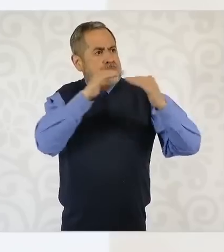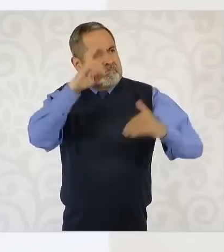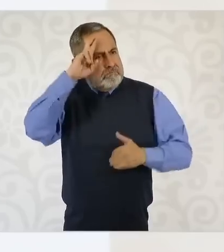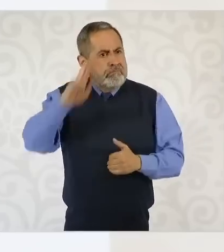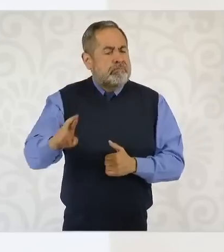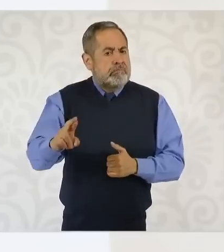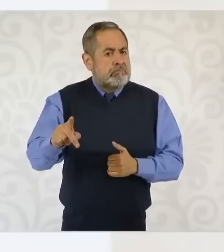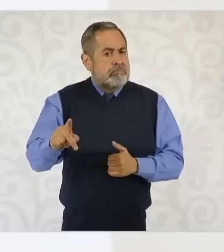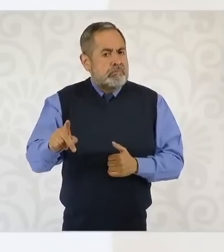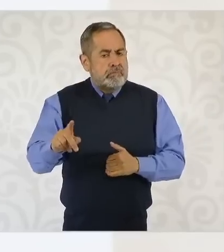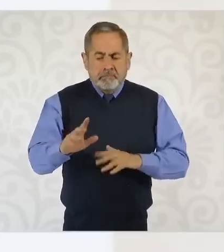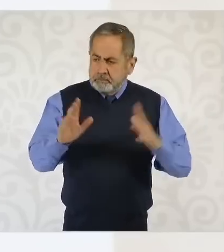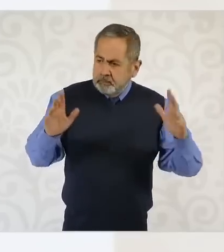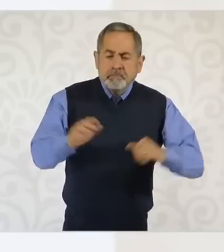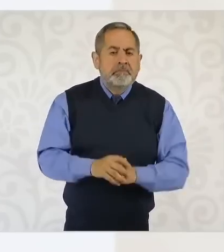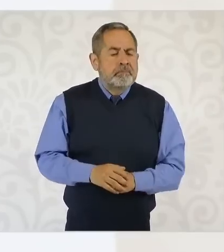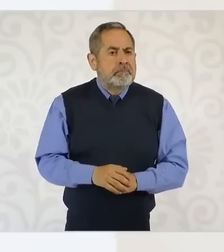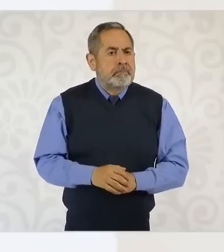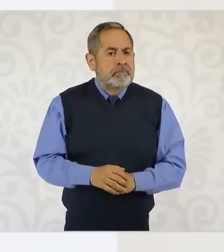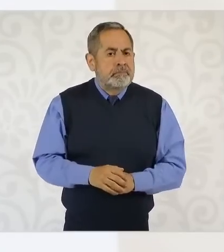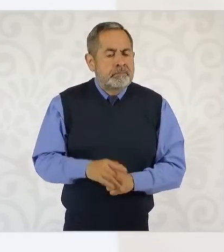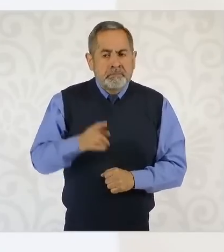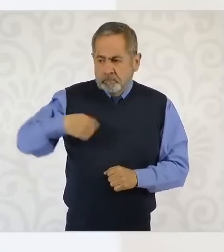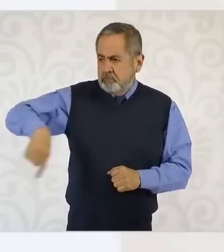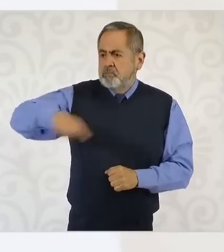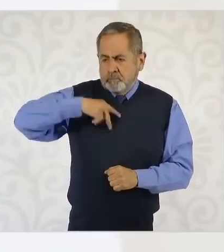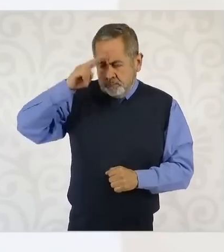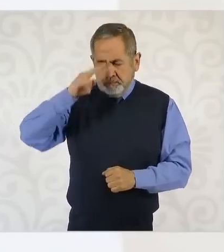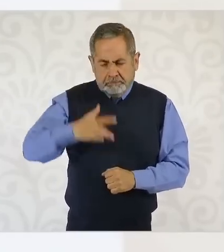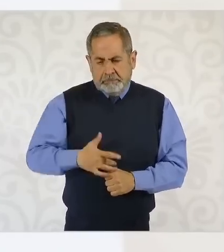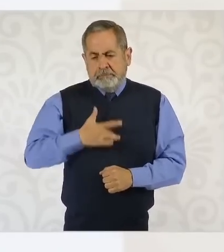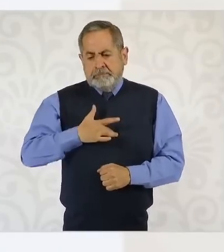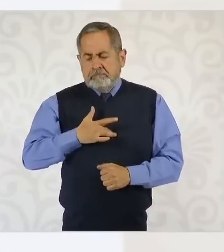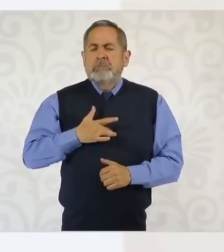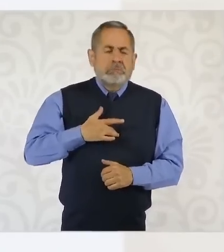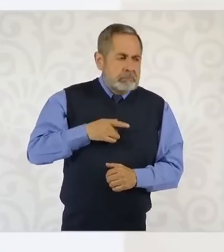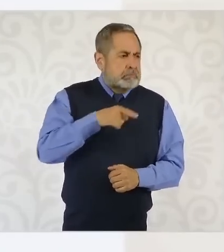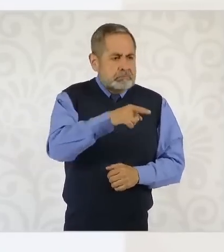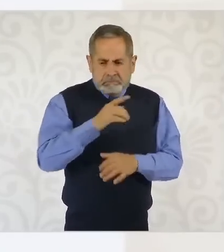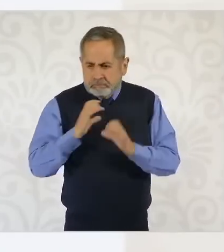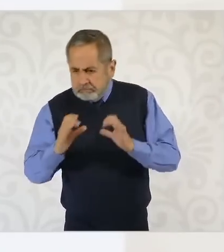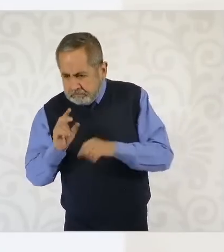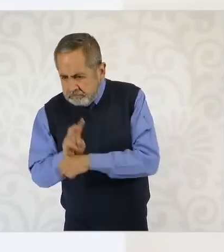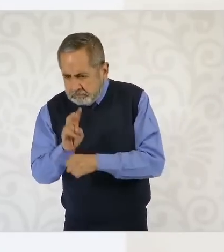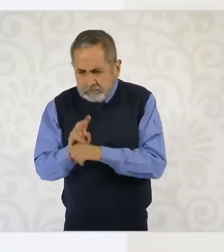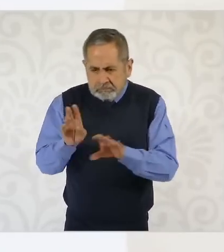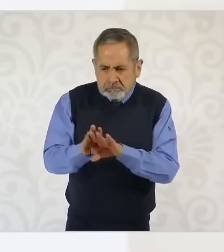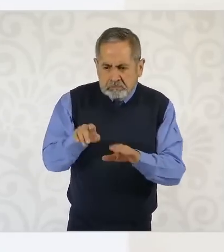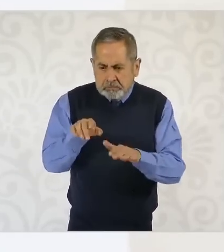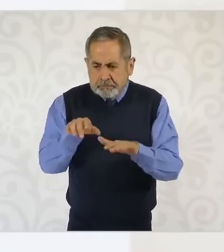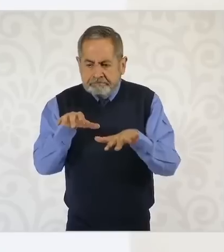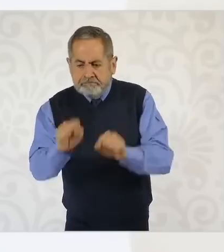razones humanitarias colaboramos para evitar el tráfico de drogas ilegales hacia Estados Unidos